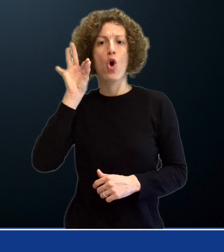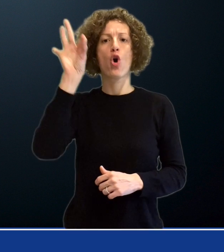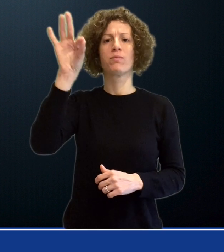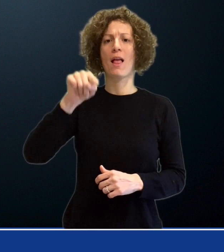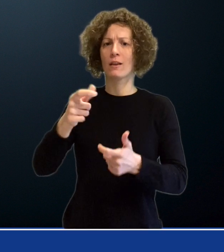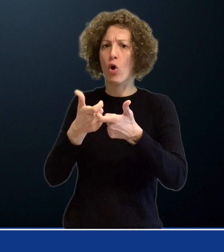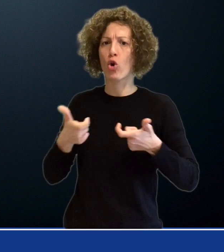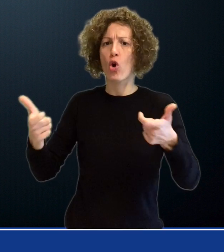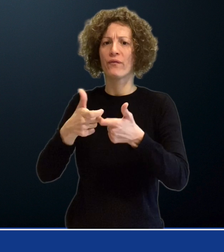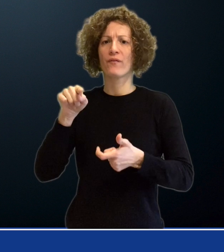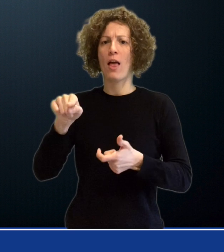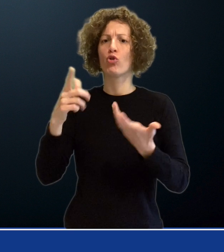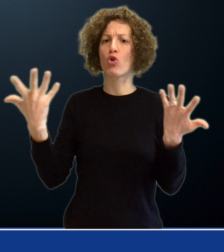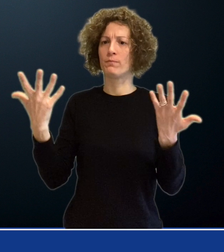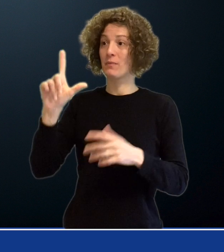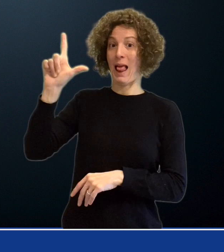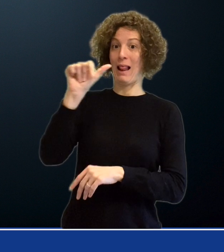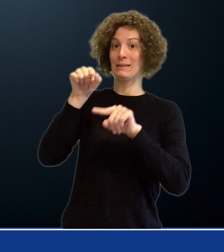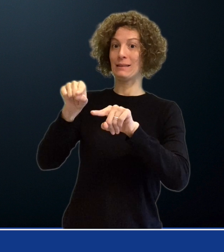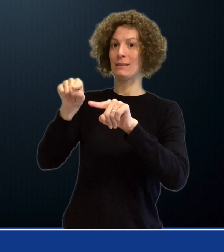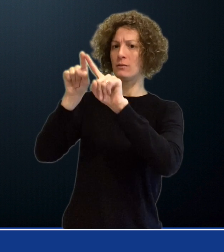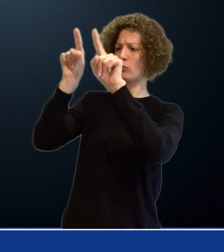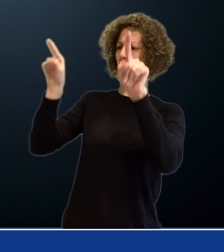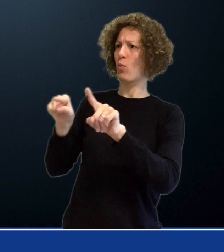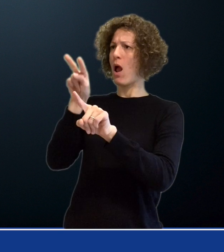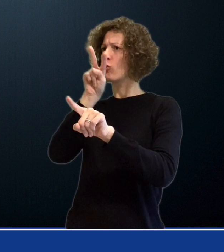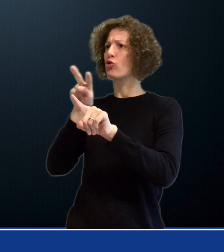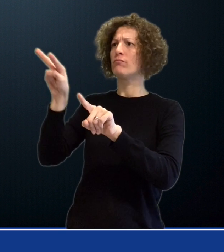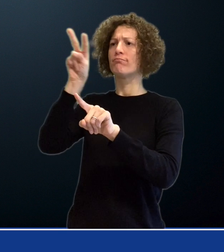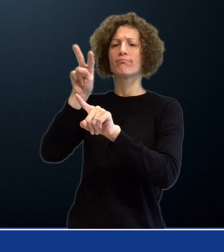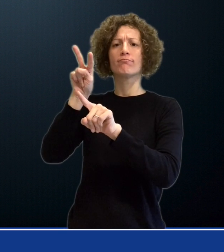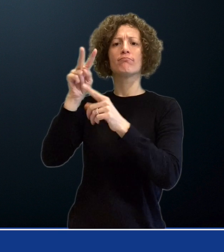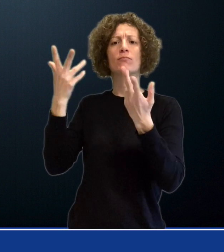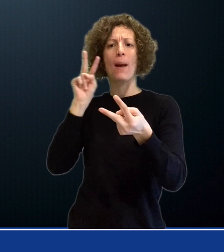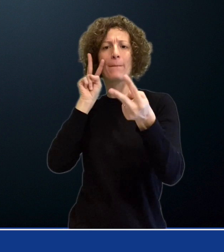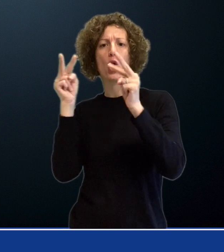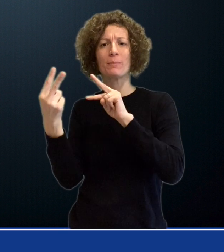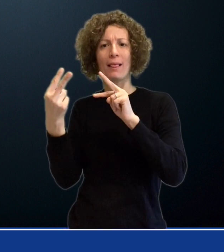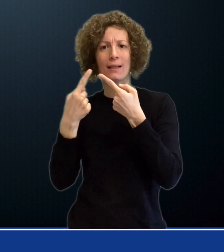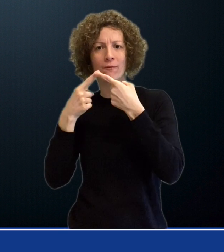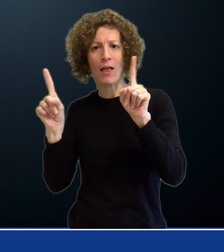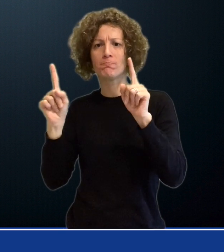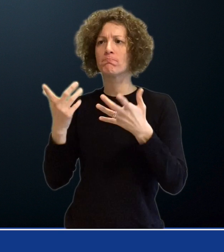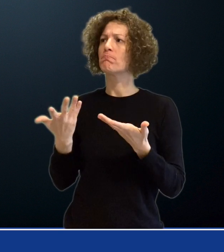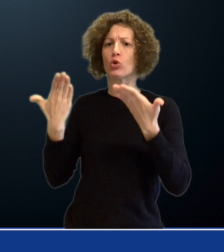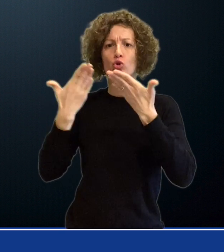Obiettivo del Convegno è delineare il quadro attuale degli studi narrandolo mediante diverse prospettive e